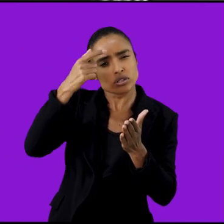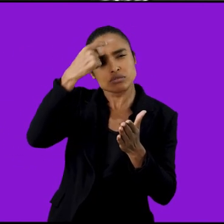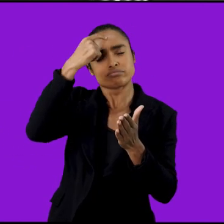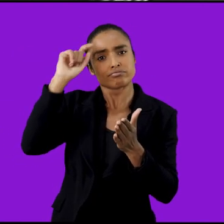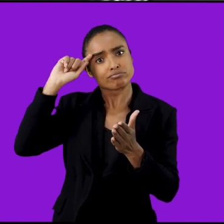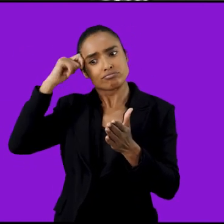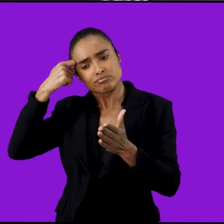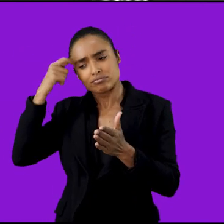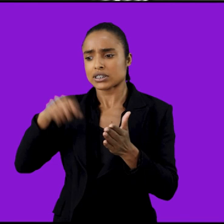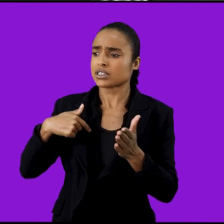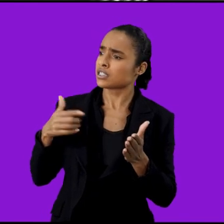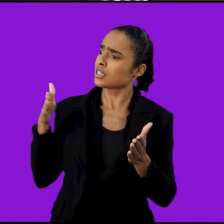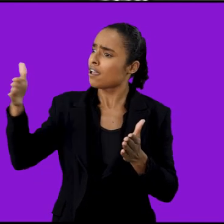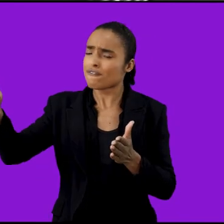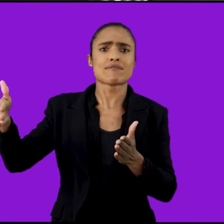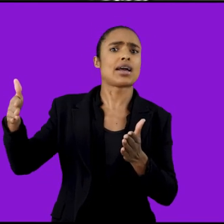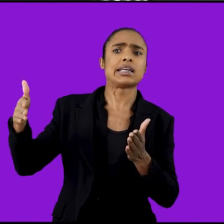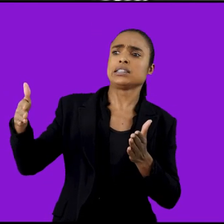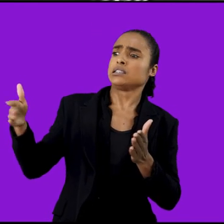com quebra pau: “Vai pra paulista? Não vai pra paulista, “Pode entrar na Paulista?”.